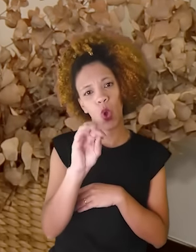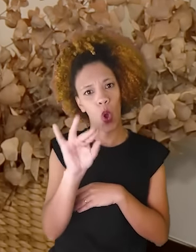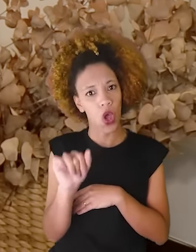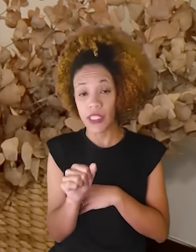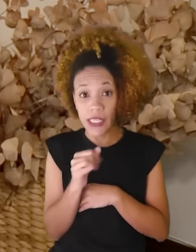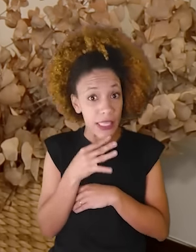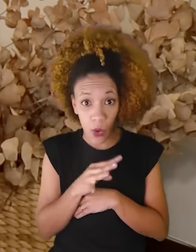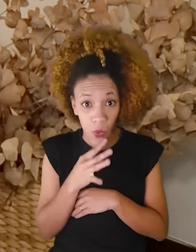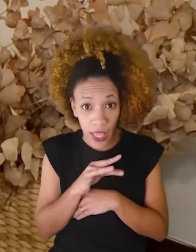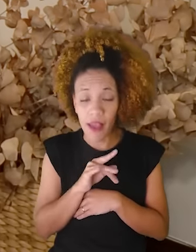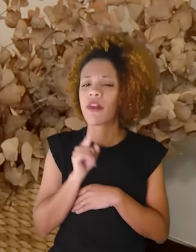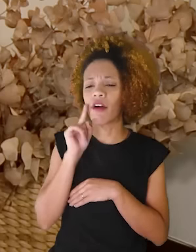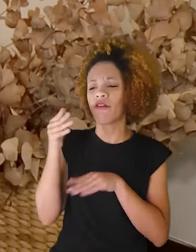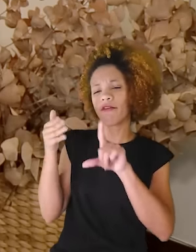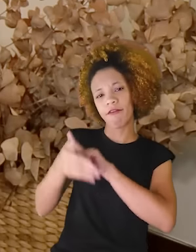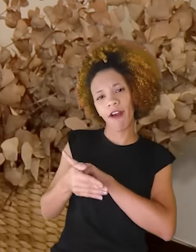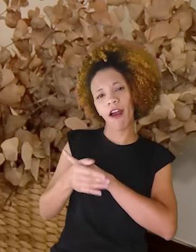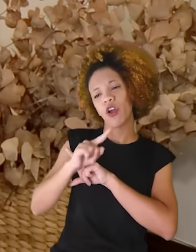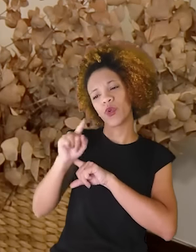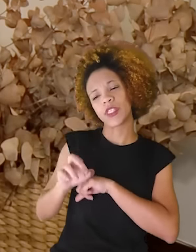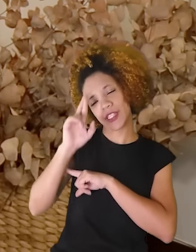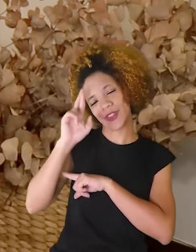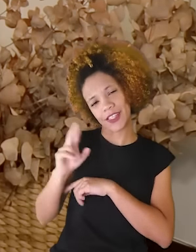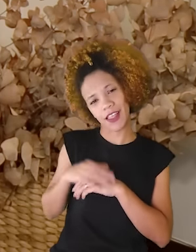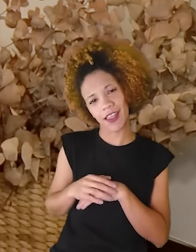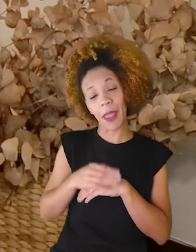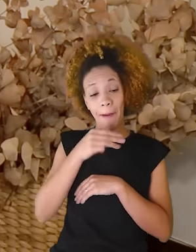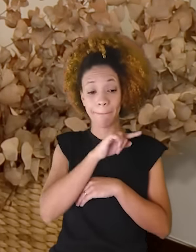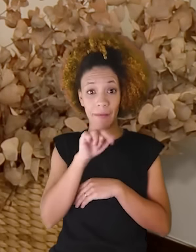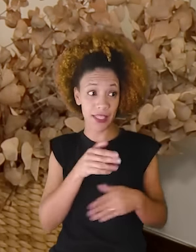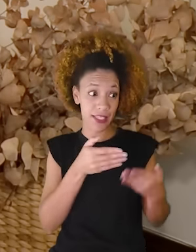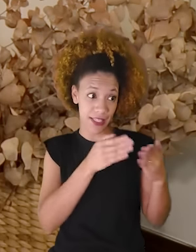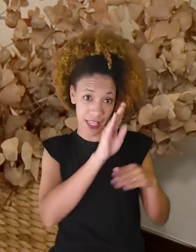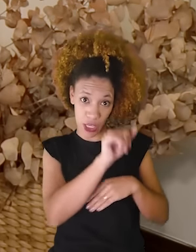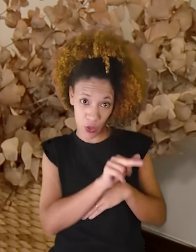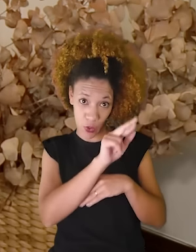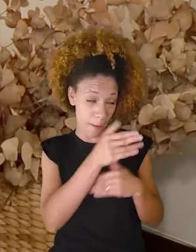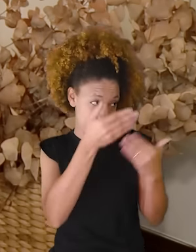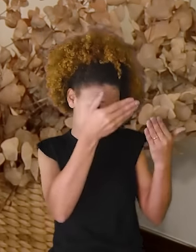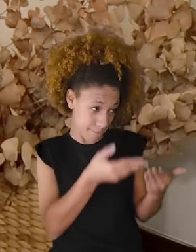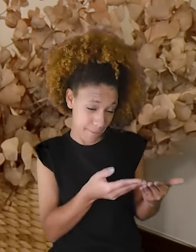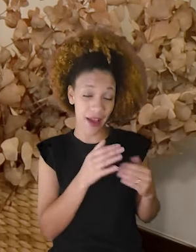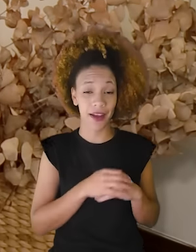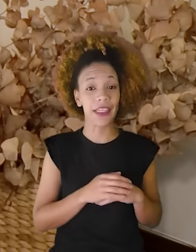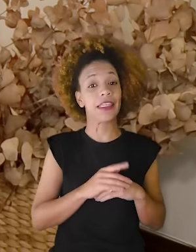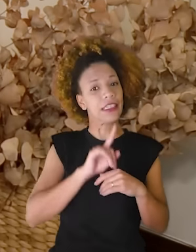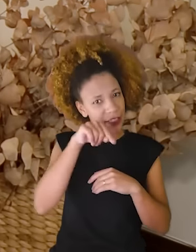conhece vai conhecer o trabalho dele de seu Zé e em breve maé que é o bar de Mateus que em breve